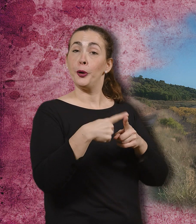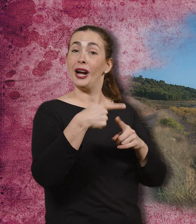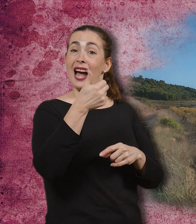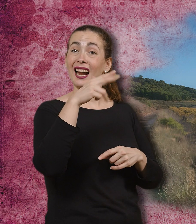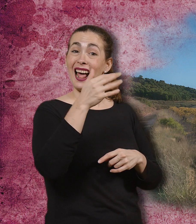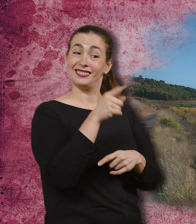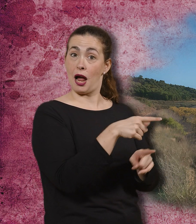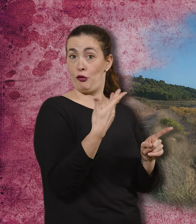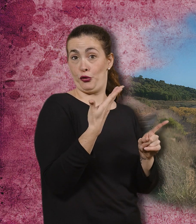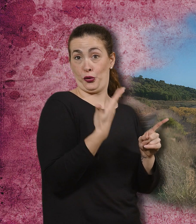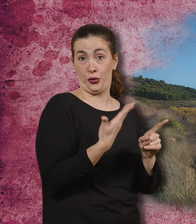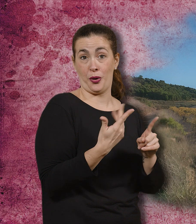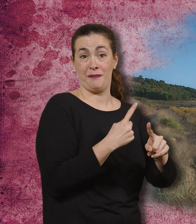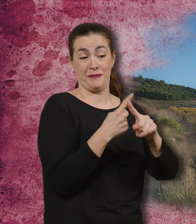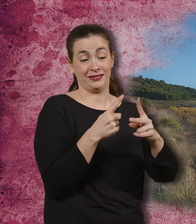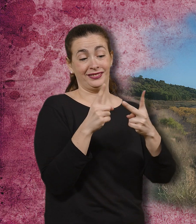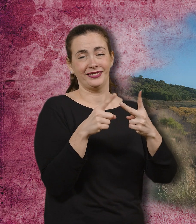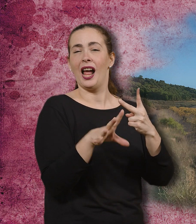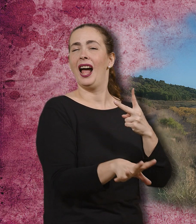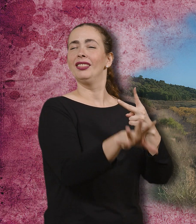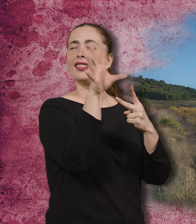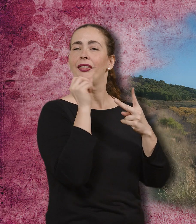La importància de la Garnatxa i una cultura específica d'entendre